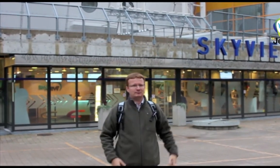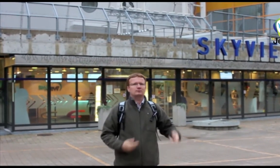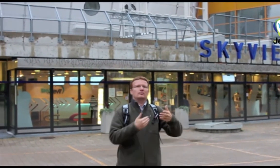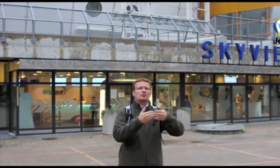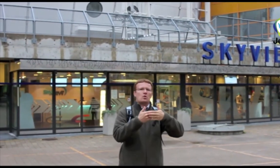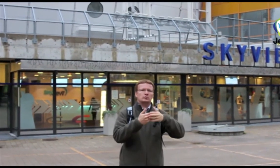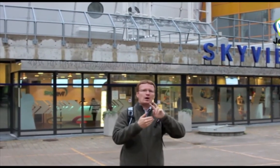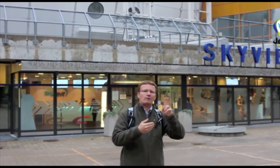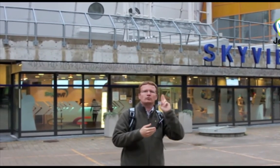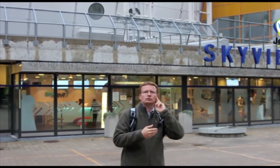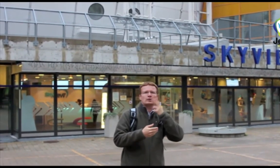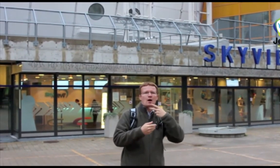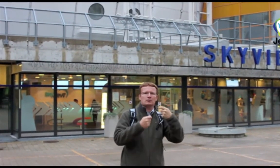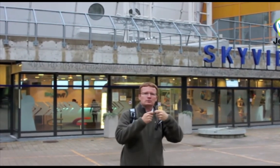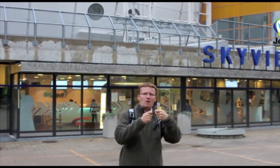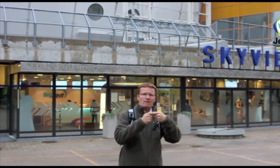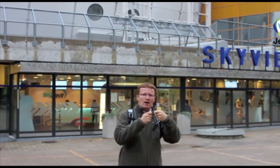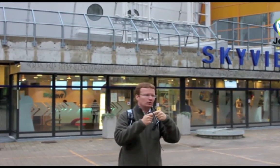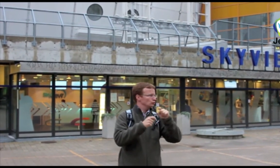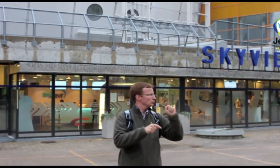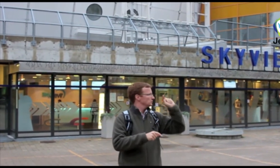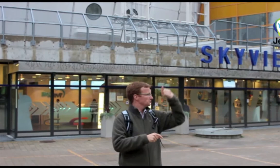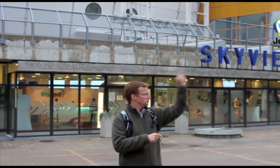Közel van siket szövetség, a túloldalon.